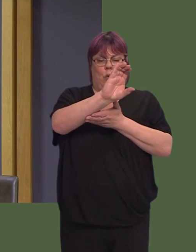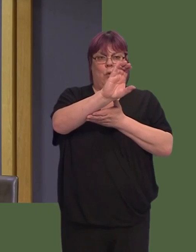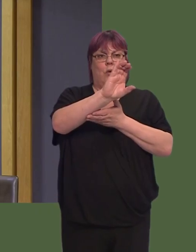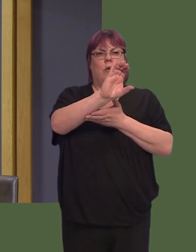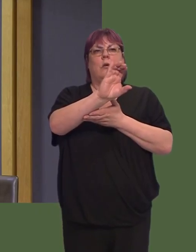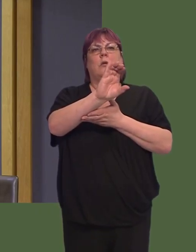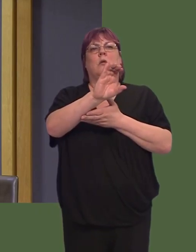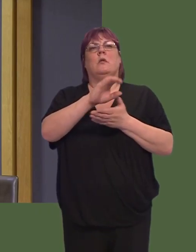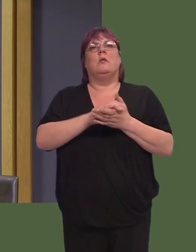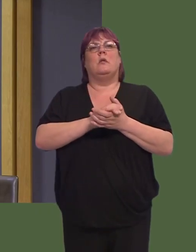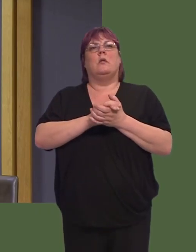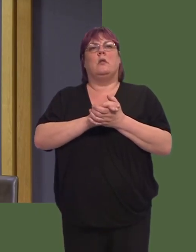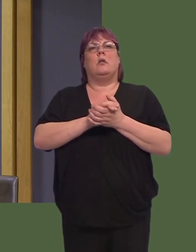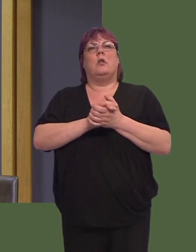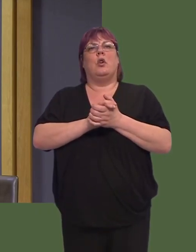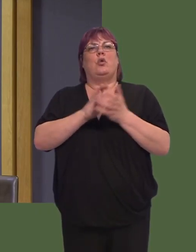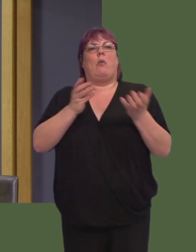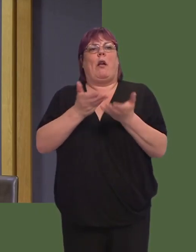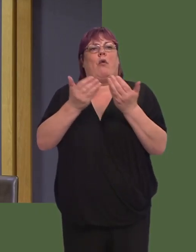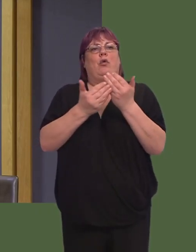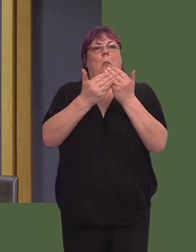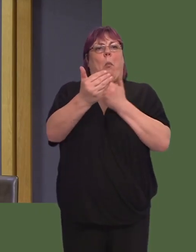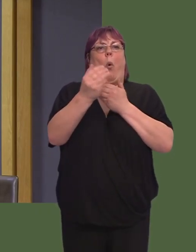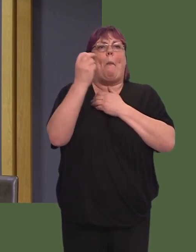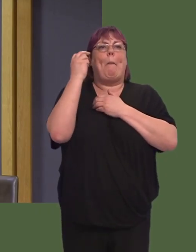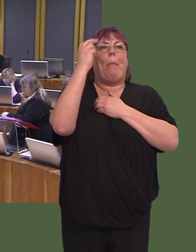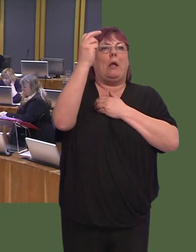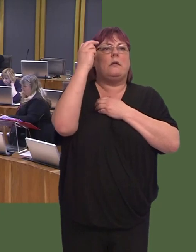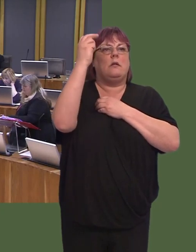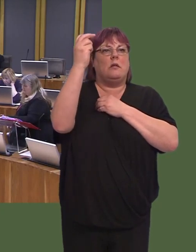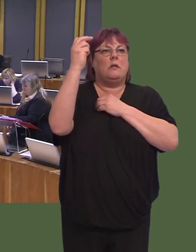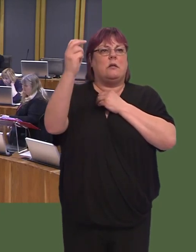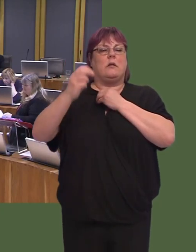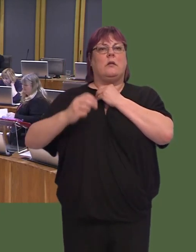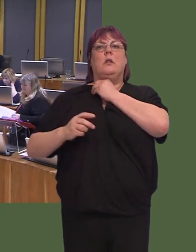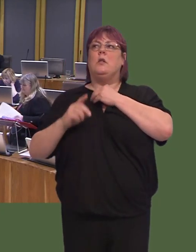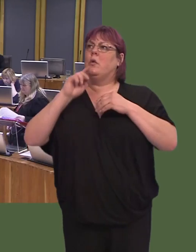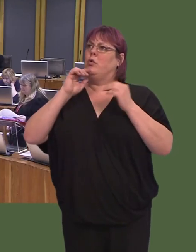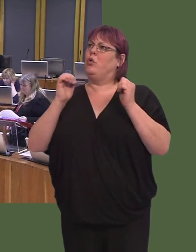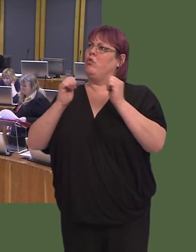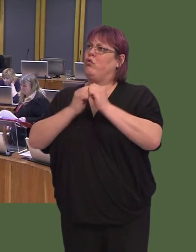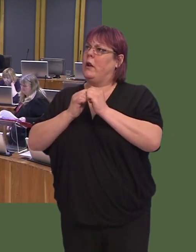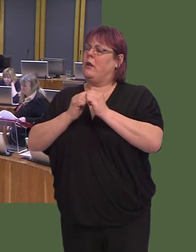Felly, a fyddech chi'n cytuno mai'r risg yw y byddai hi'n gam gwag i fuddsoddi mewn hybiau